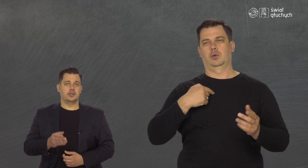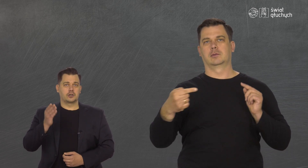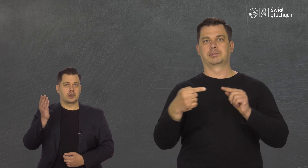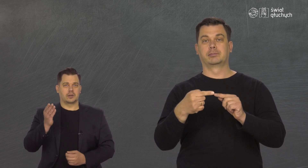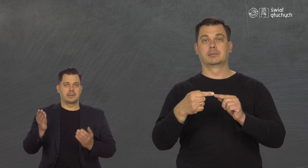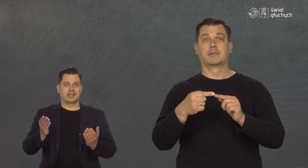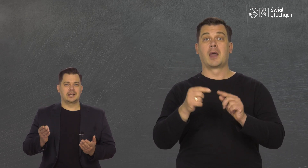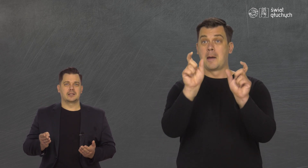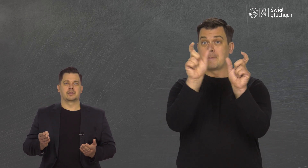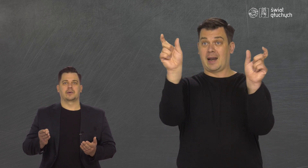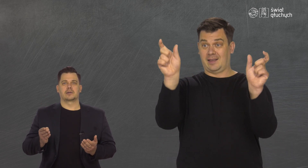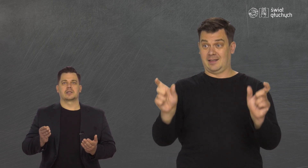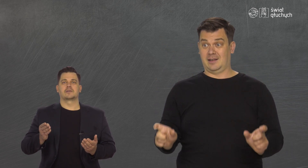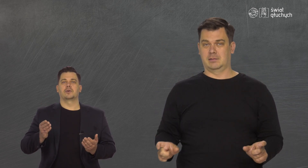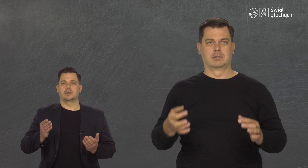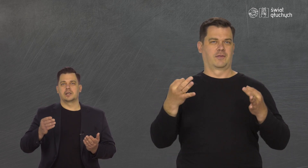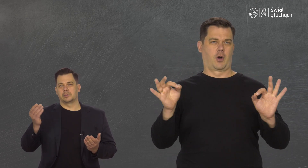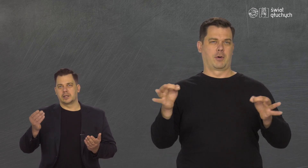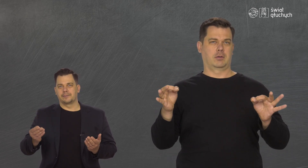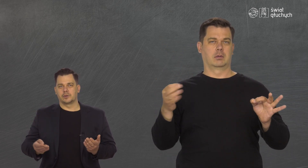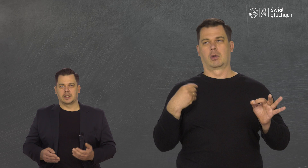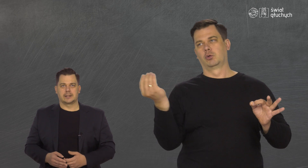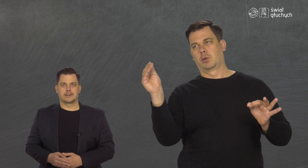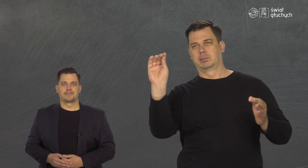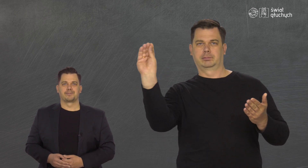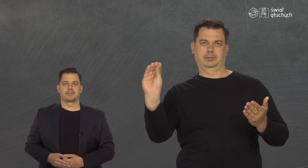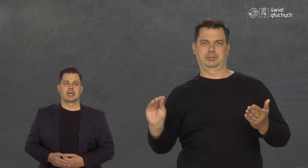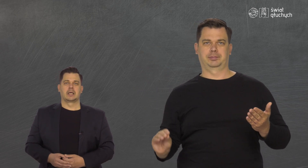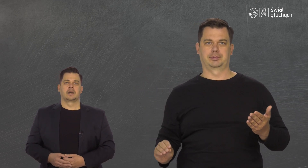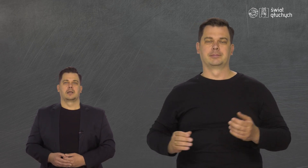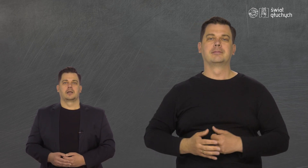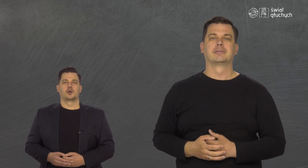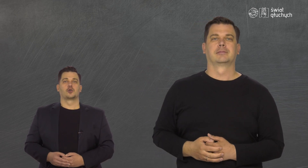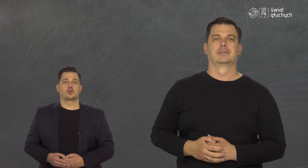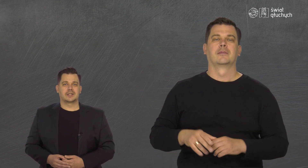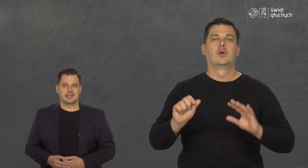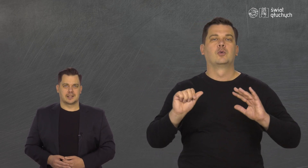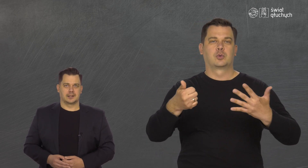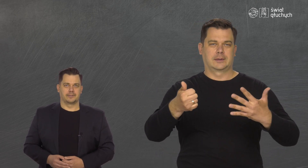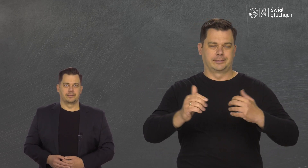i szerokie marginesy, pozwalające na swobodne robienie notatek. Szósta zasada: